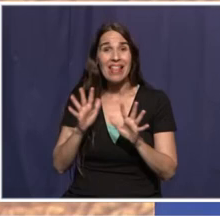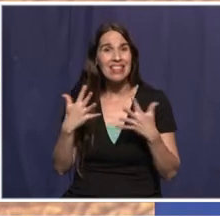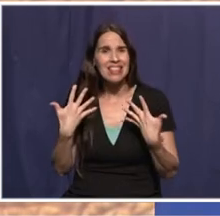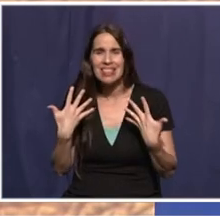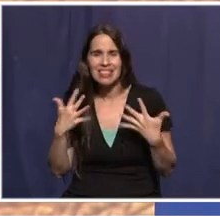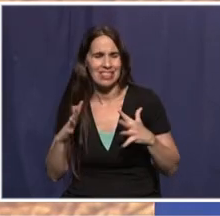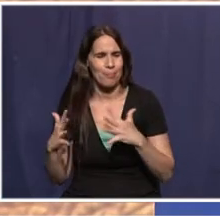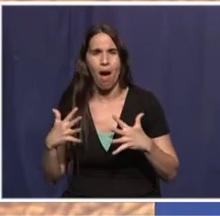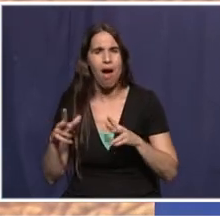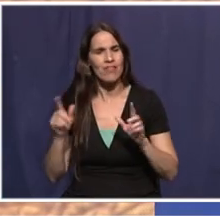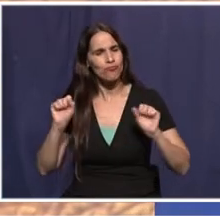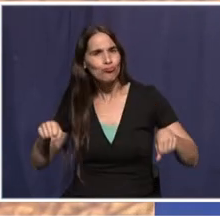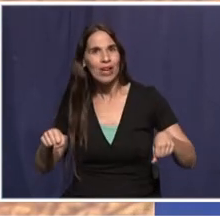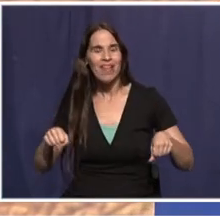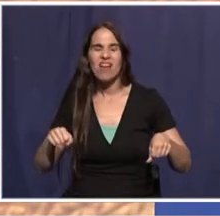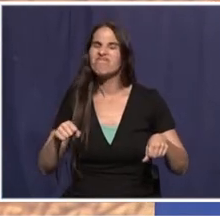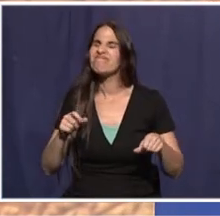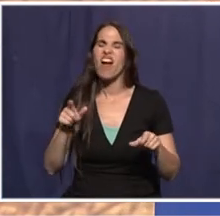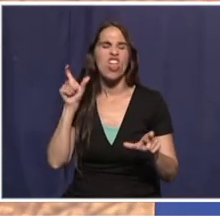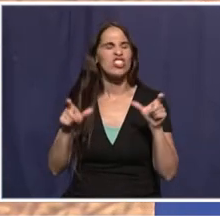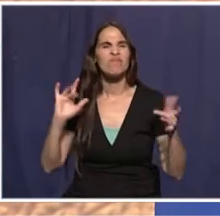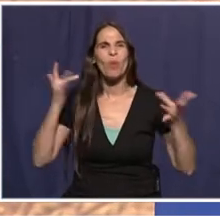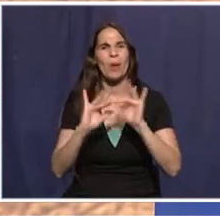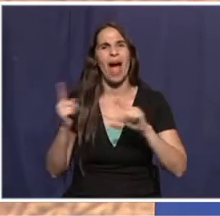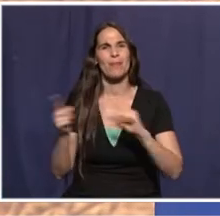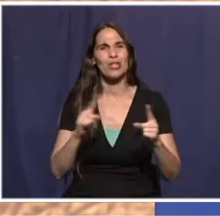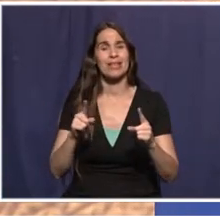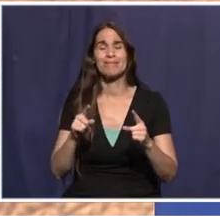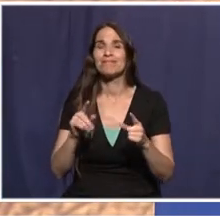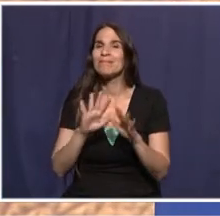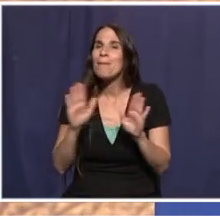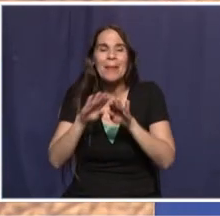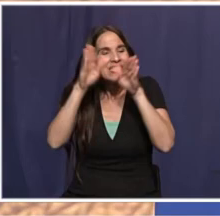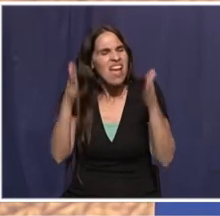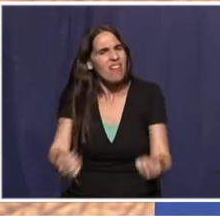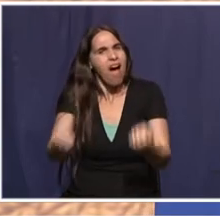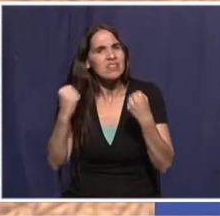נגעו באמת עמוקה. هذه مقولة تلمس المشاعر. בלי מסגרת מדינתית חזקה بدون اطار دولة قوي לא יהיו חיים משותפים, لن تكون هناك حياة مشتركة כי לא יהיו חיים. لأنه لن تكون حياة.